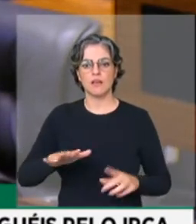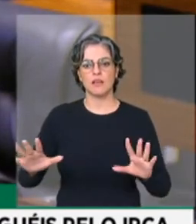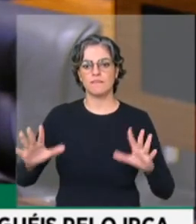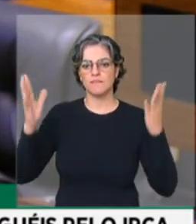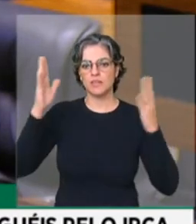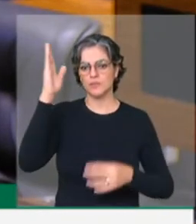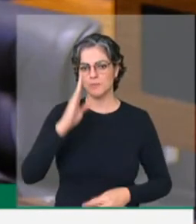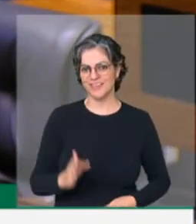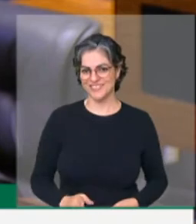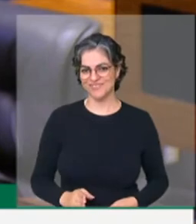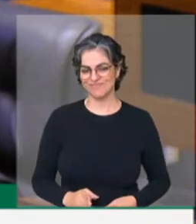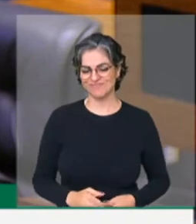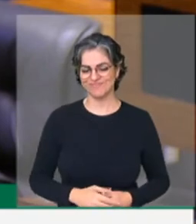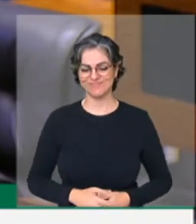SETOR DE EVENTOS NO PAÍS. SEM